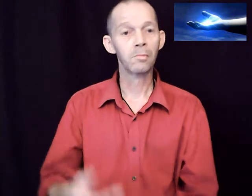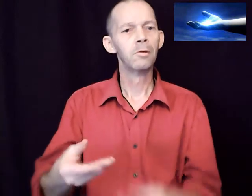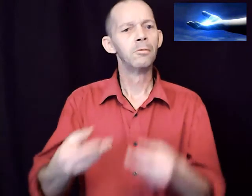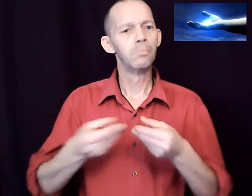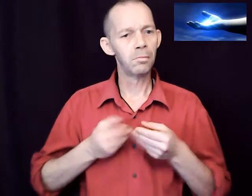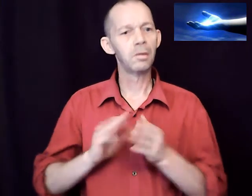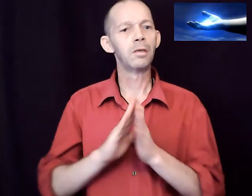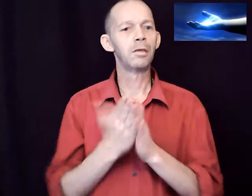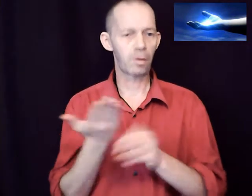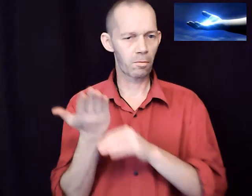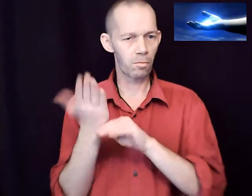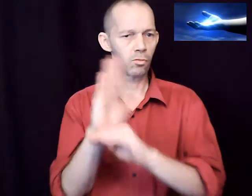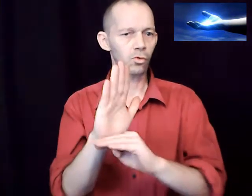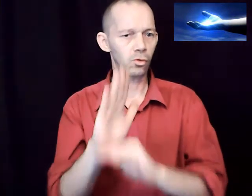Le livre reçu, je vous montre :